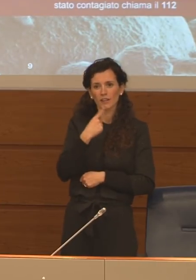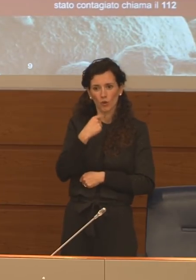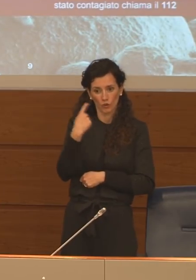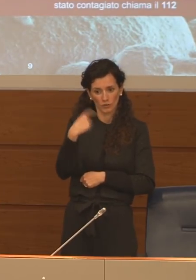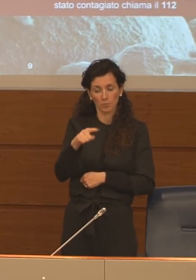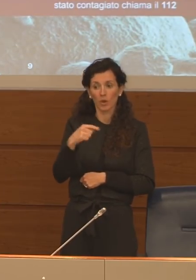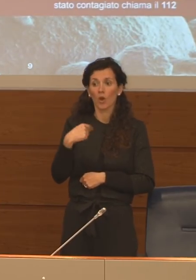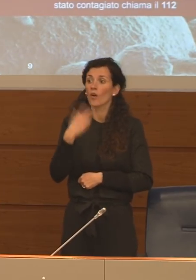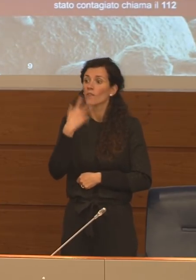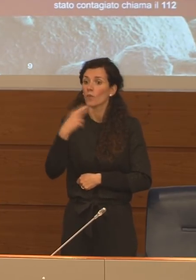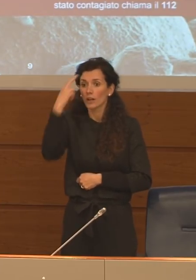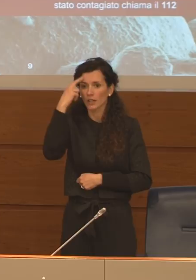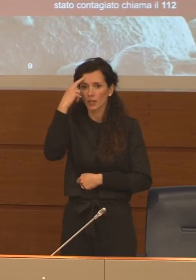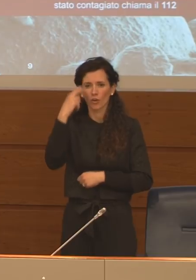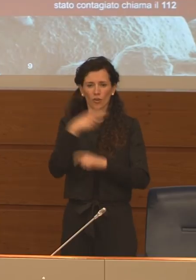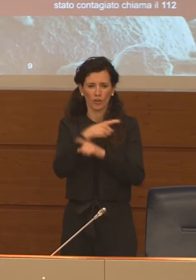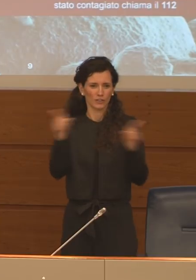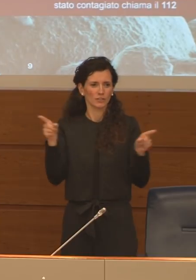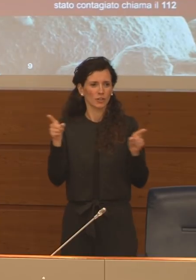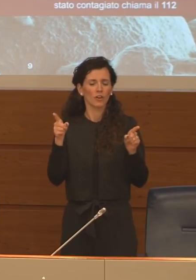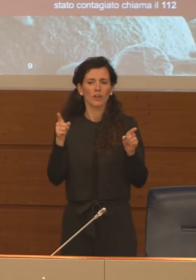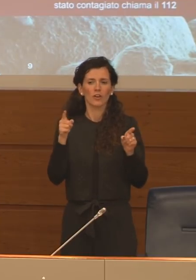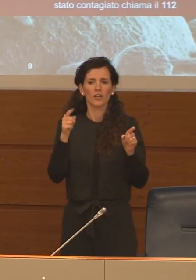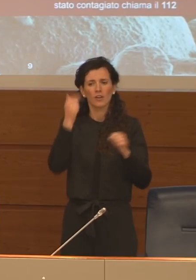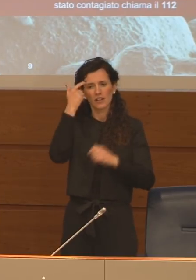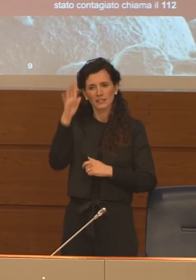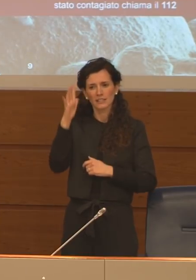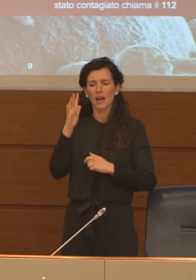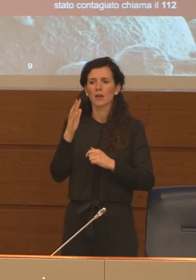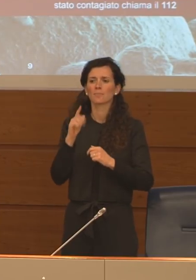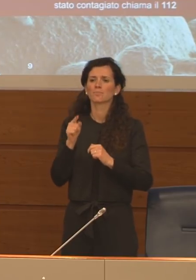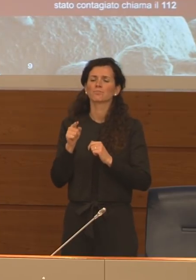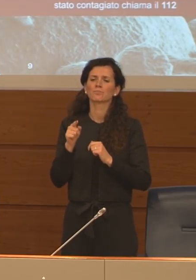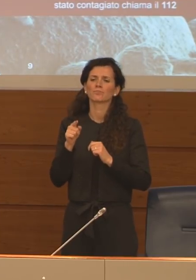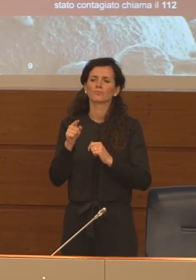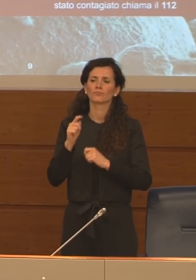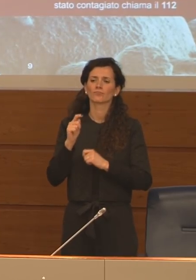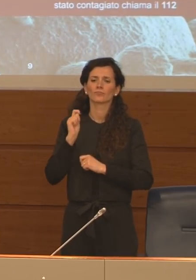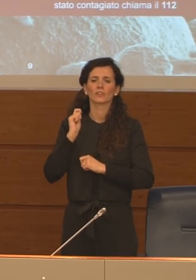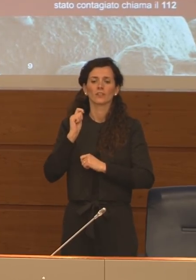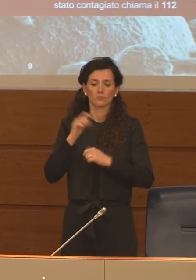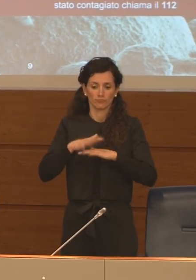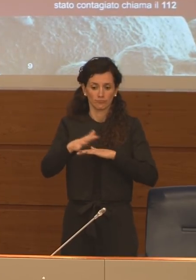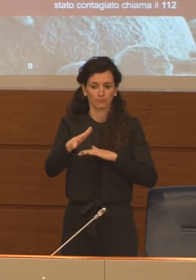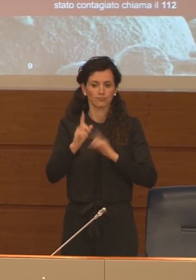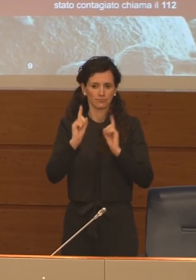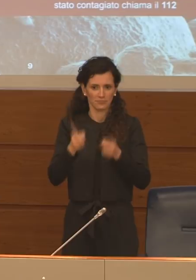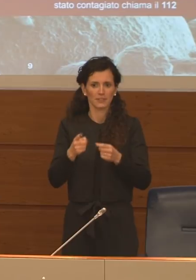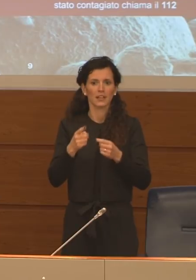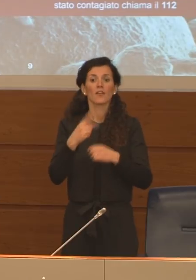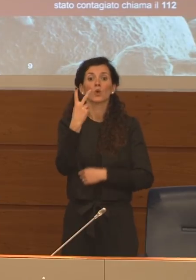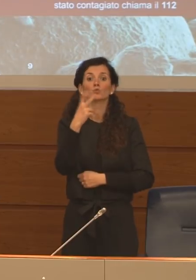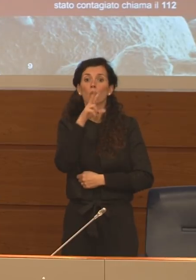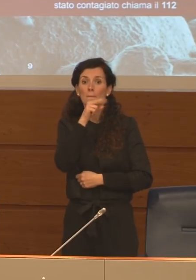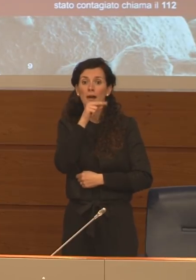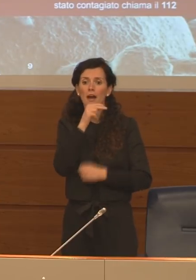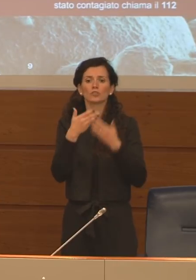saputo da lanci di agenzia riapriranno le Poste il 2 marzo nella zona rossa,